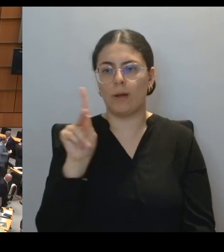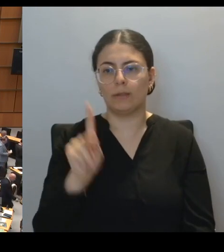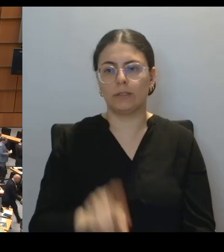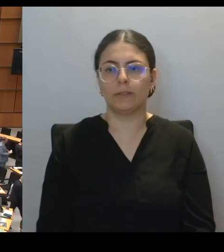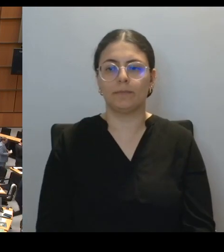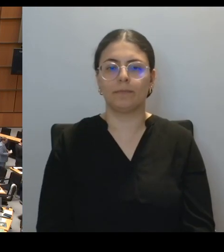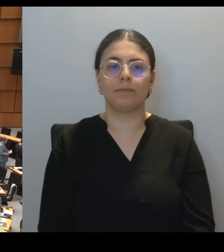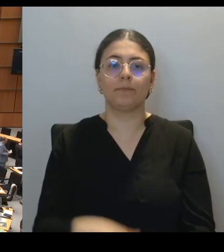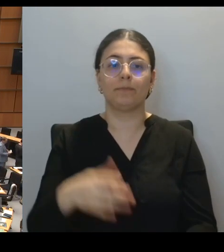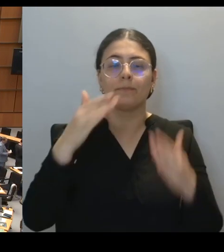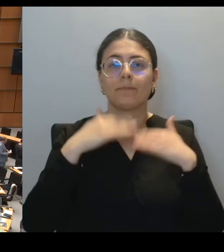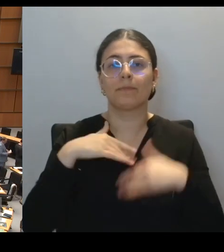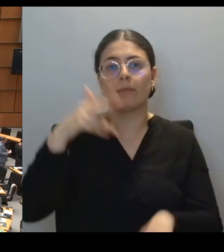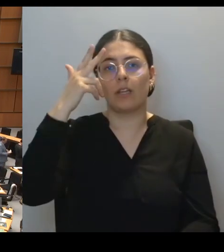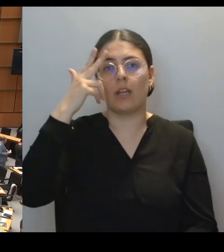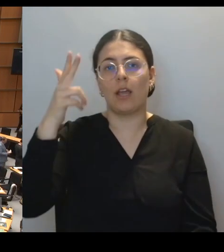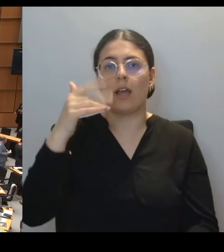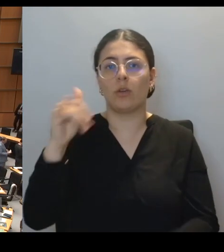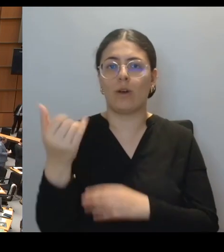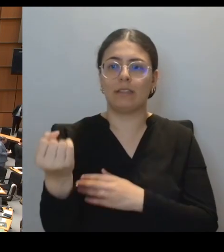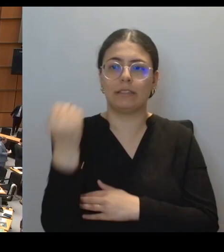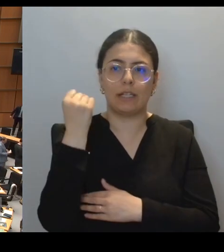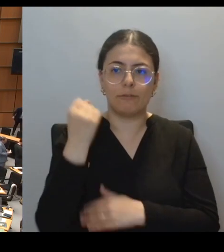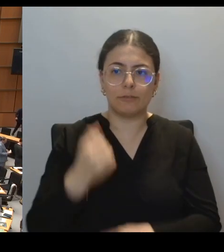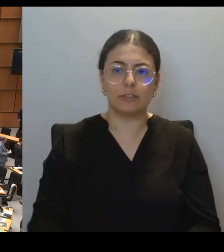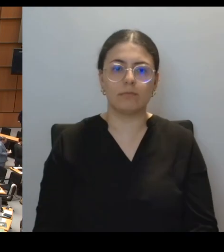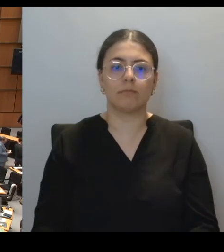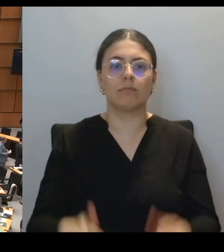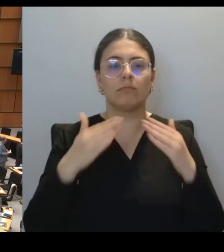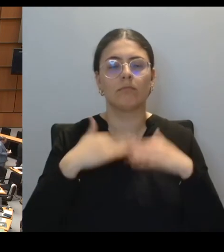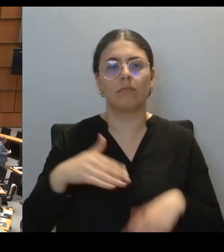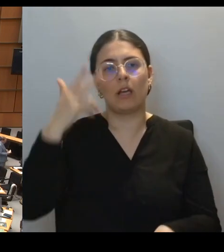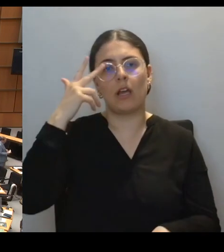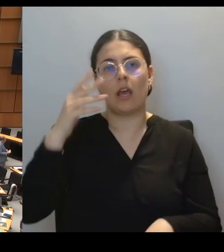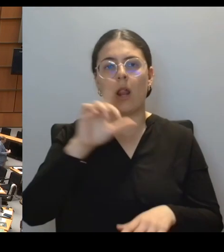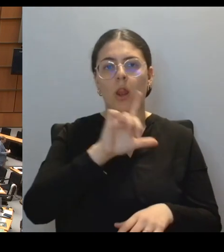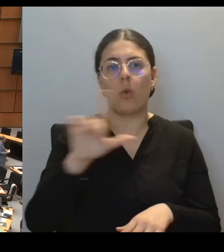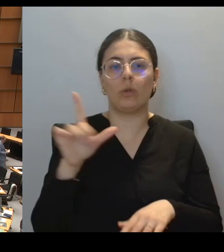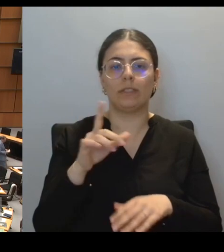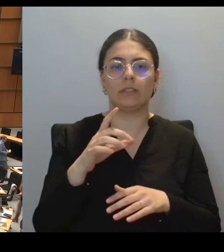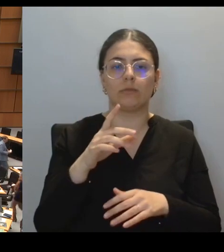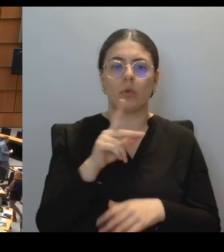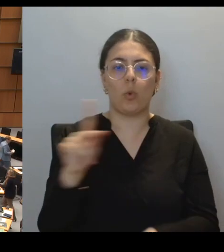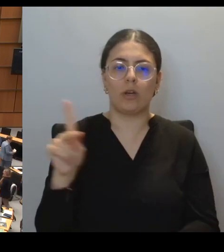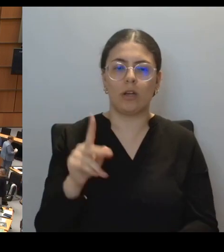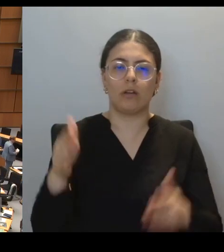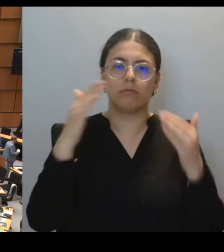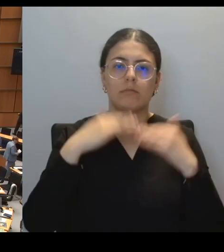Herr Louis Krüger, Frau Melanie Kühnemann. Grunow. Herr Taylan Kurth.